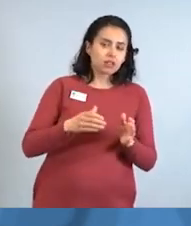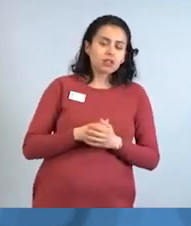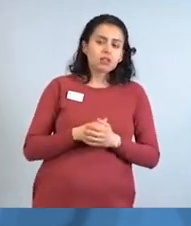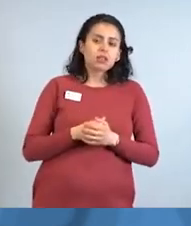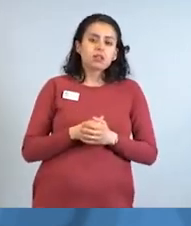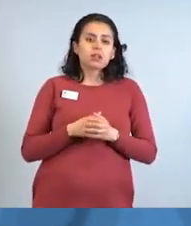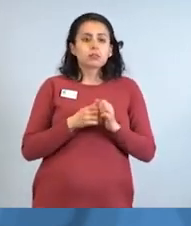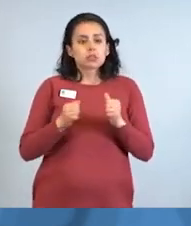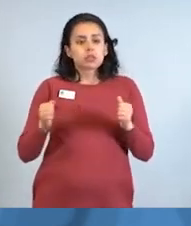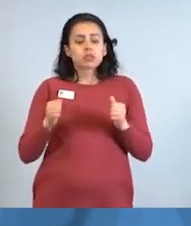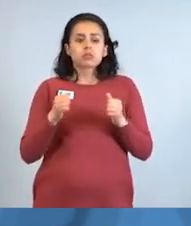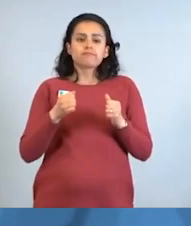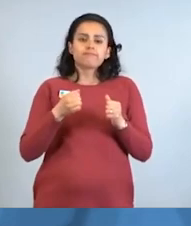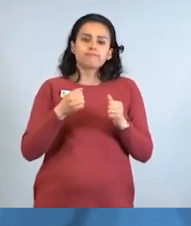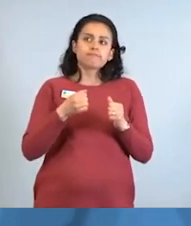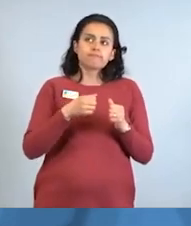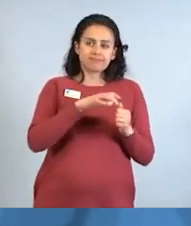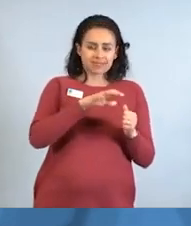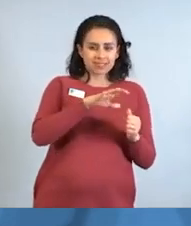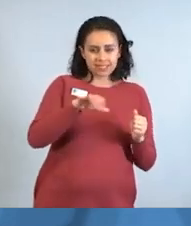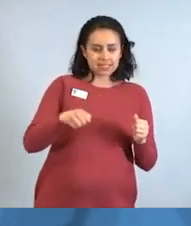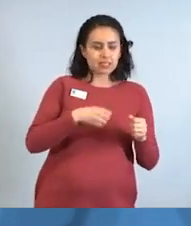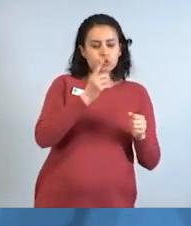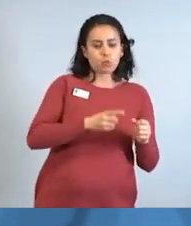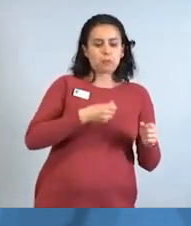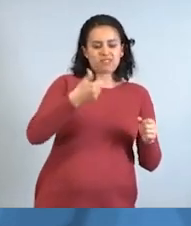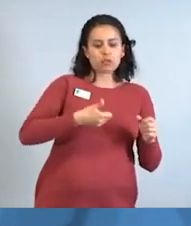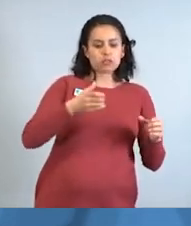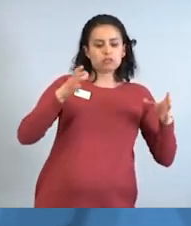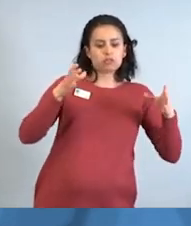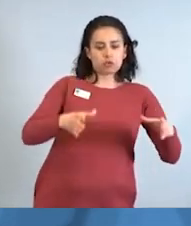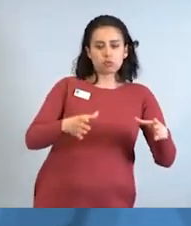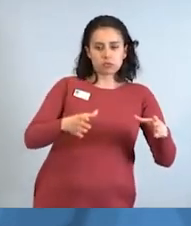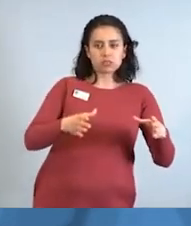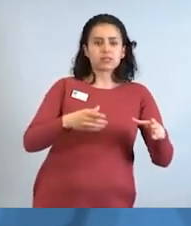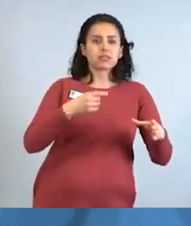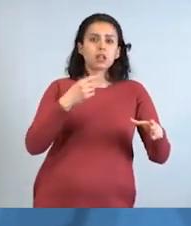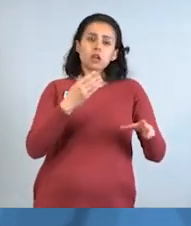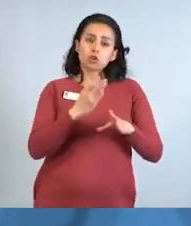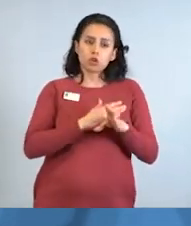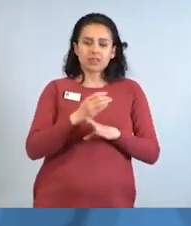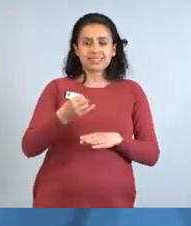on jokaisessa kymmenvuotisikäryhmässä noin 700 000 ihmistä.